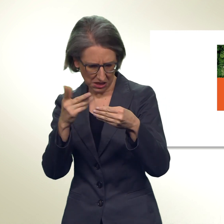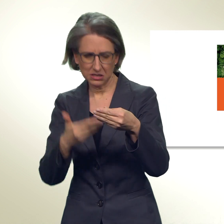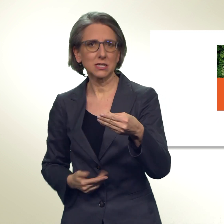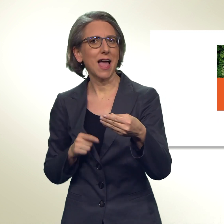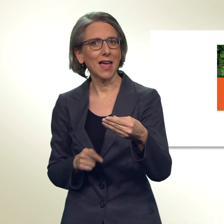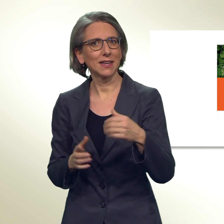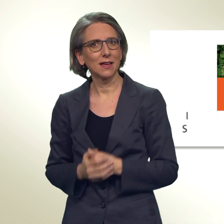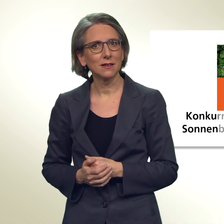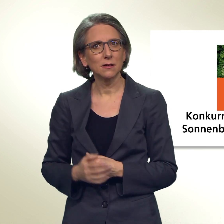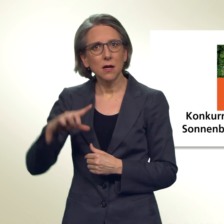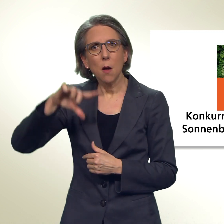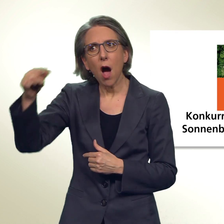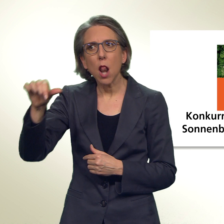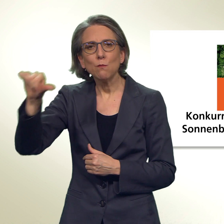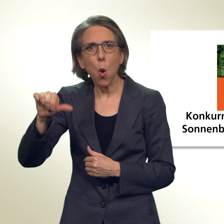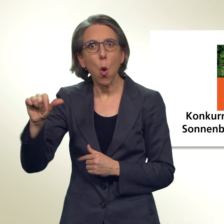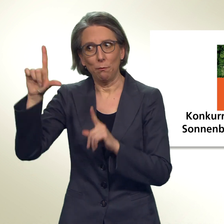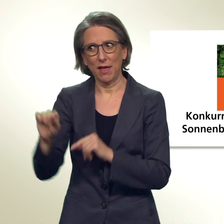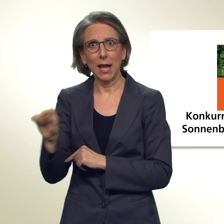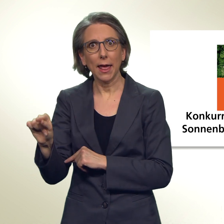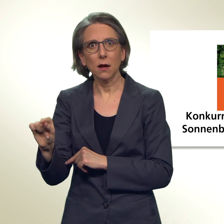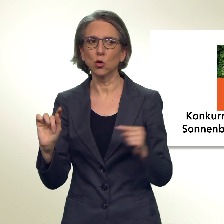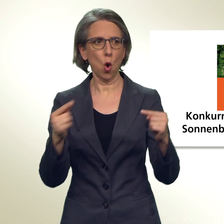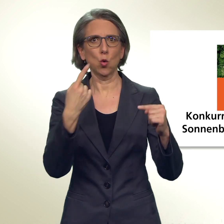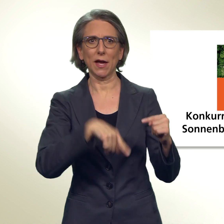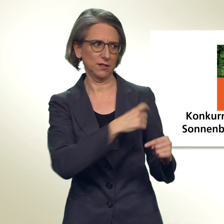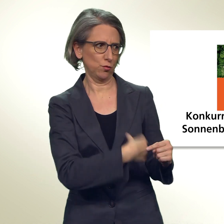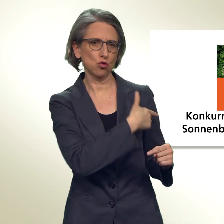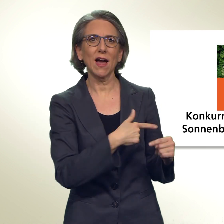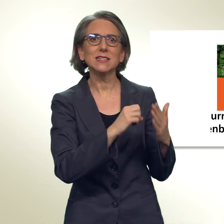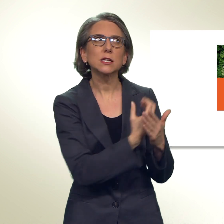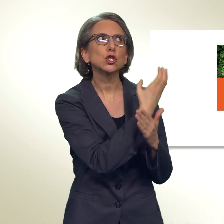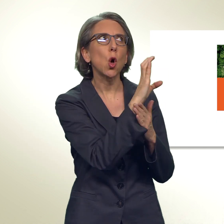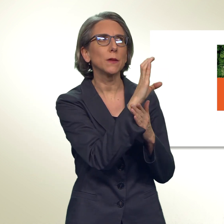Das billige Palmöl konkurrenziere zudem einheimisches Sonnenblumen- und Rapsöl.